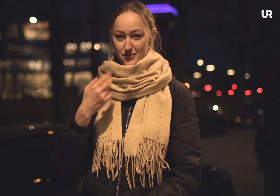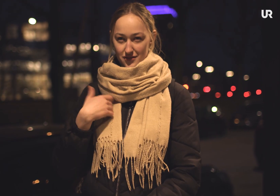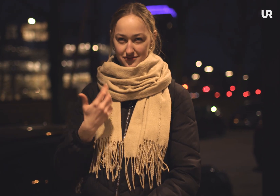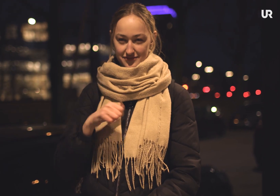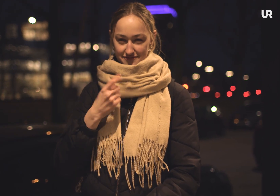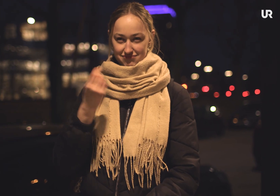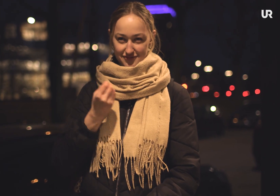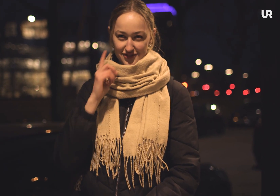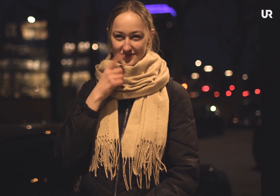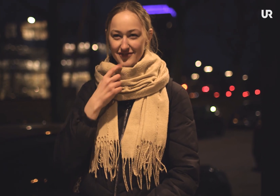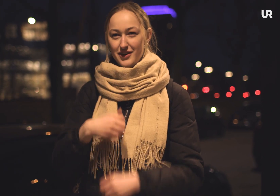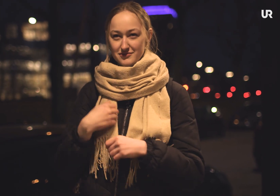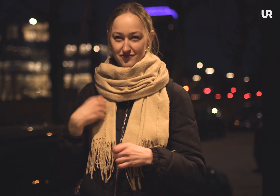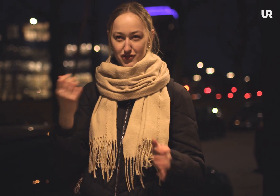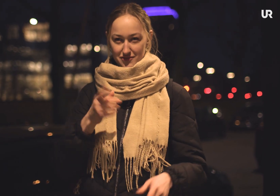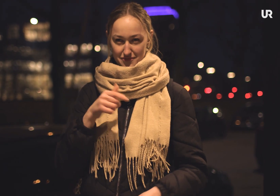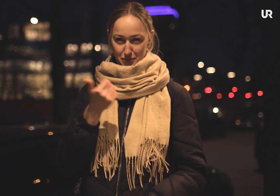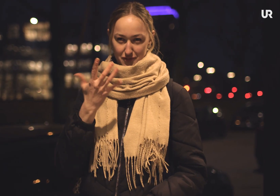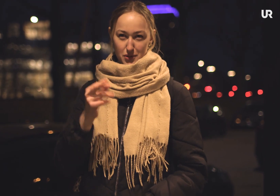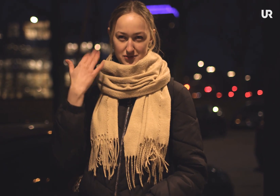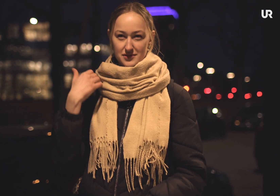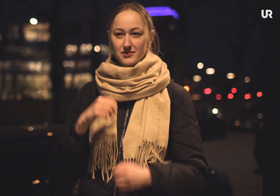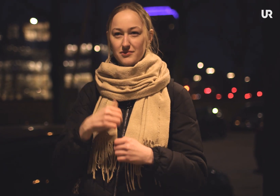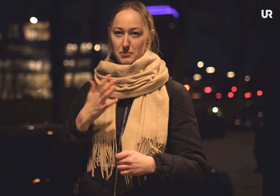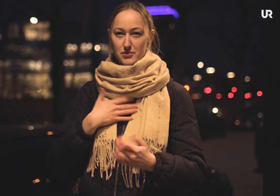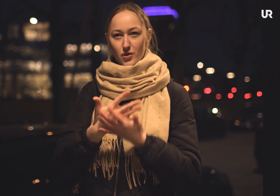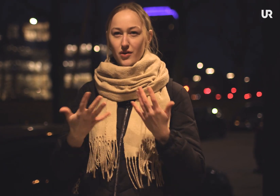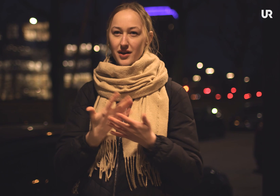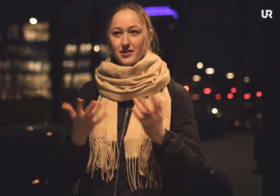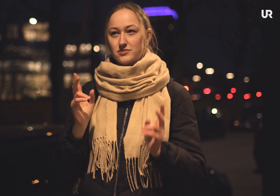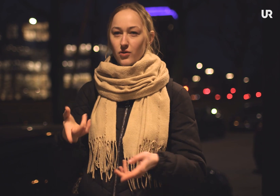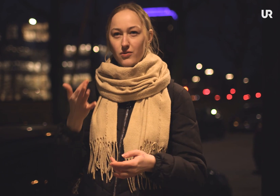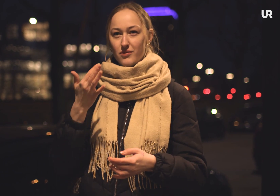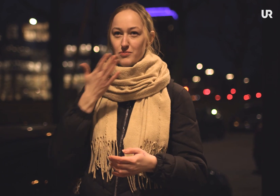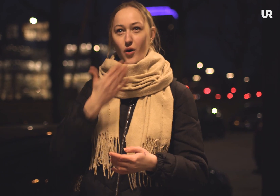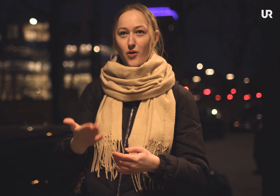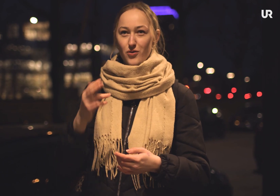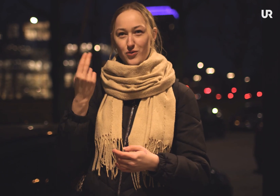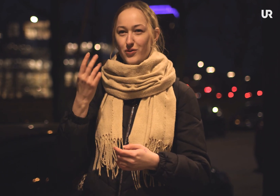Jag är hundra procent döv och flyttade till Sverige för fem år sen, så mitt språk är fortfarande inte så bra.